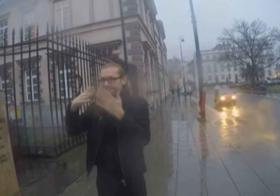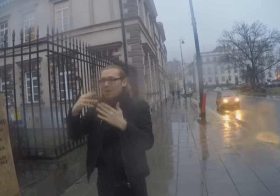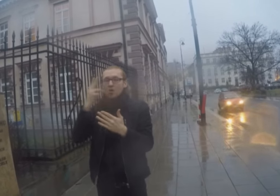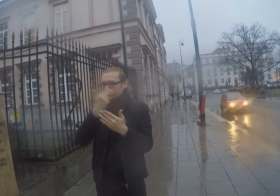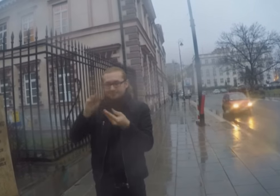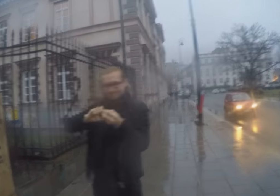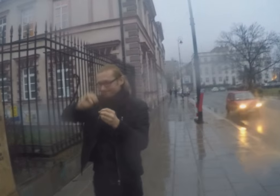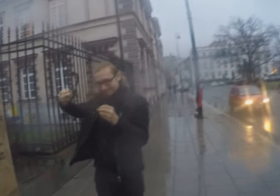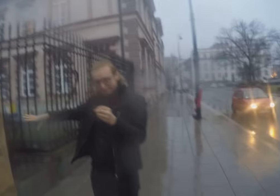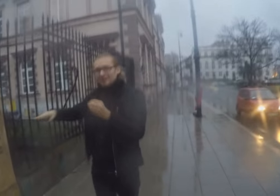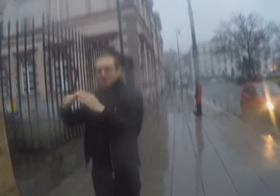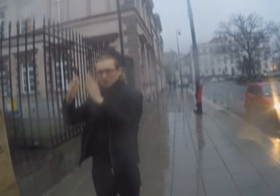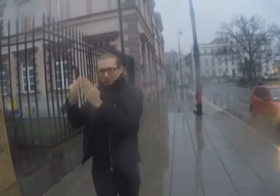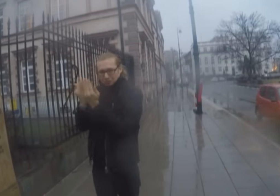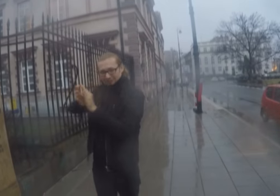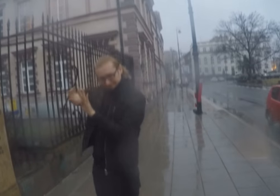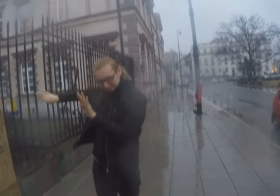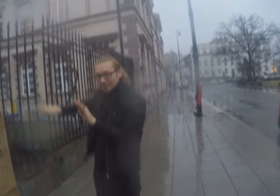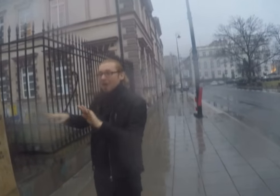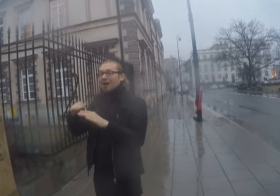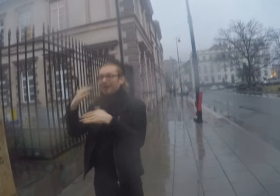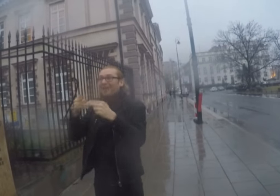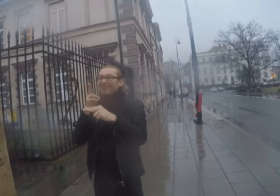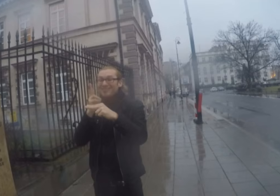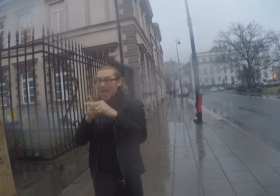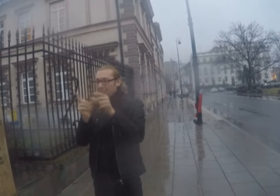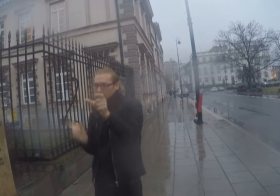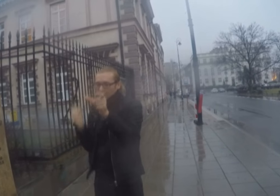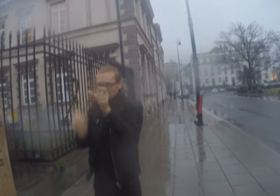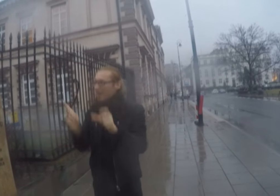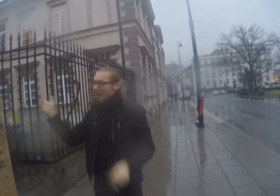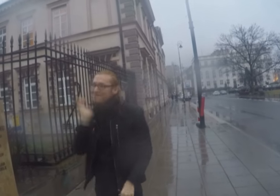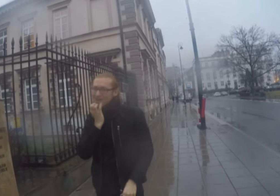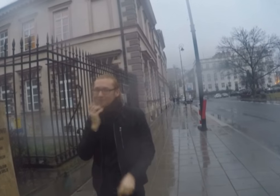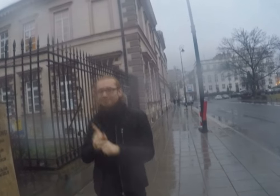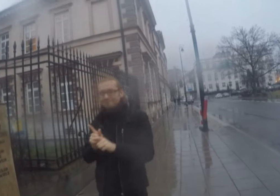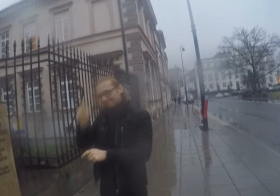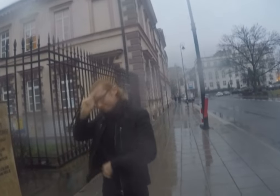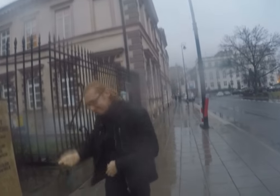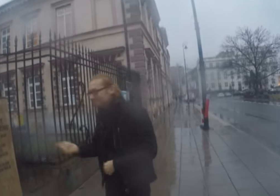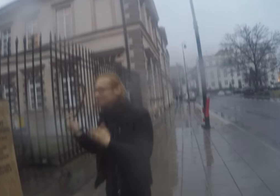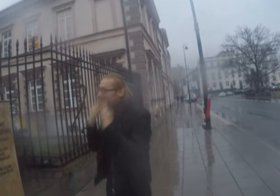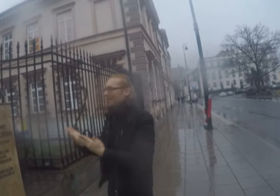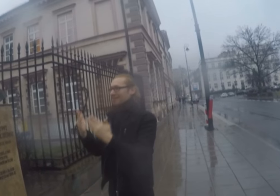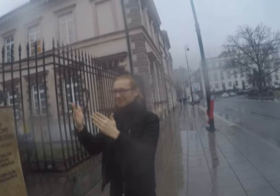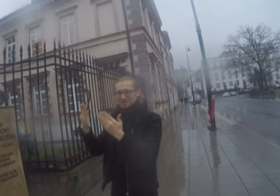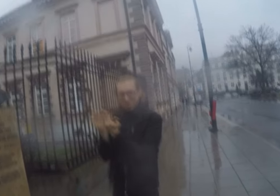Später bekamen die Blinden ihre eigene Schule und seitdem heisst die "Falkowski Schule" - aus Dankbarkeit.